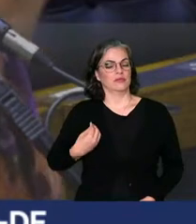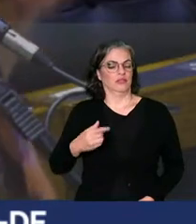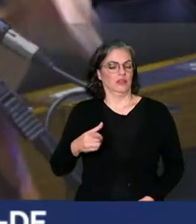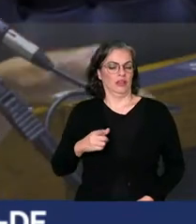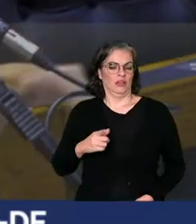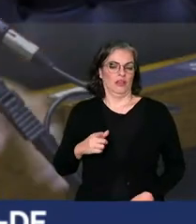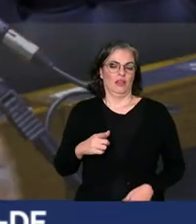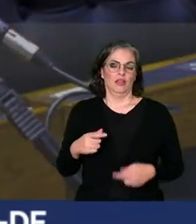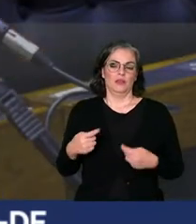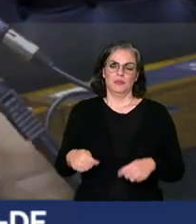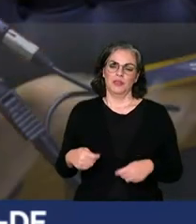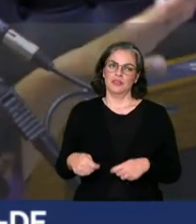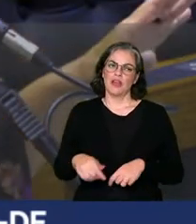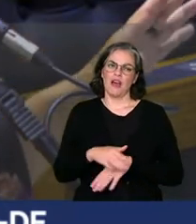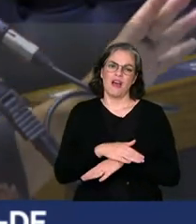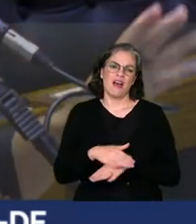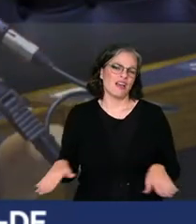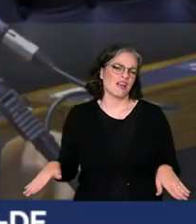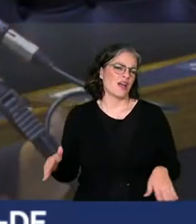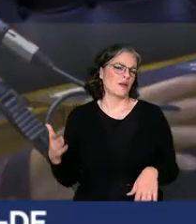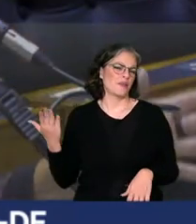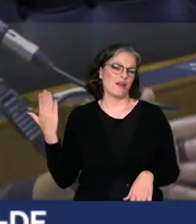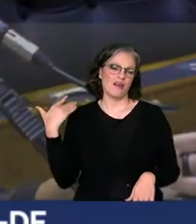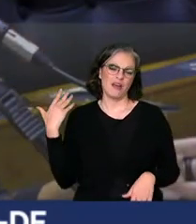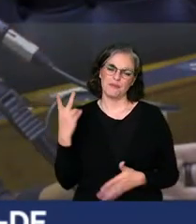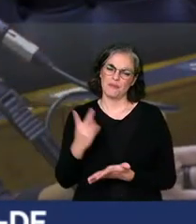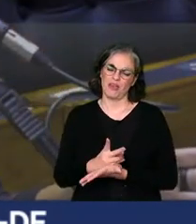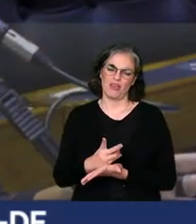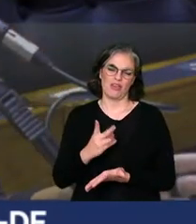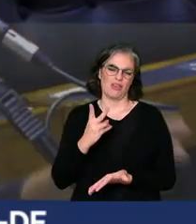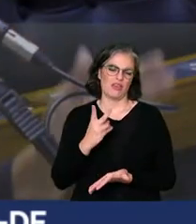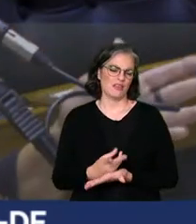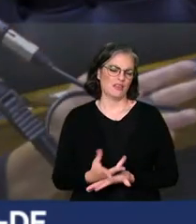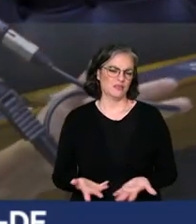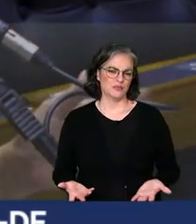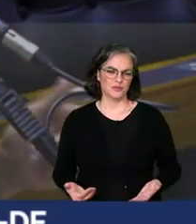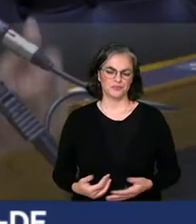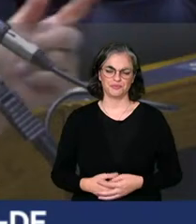DOS ANIMAIS DO NOSSO PAÍS PARA QUE POSSAMOS SAIR DESSA LÓGICA DE ROMPIMENTO DE